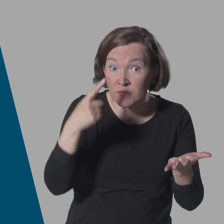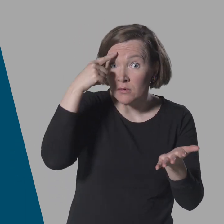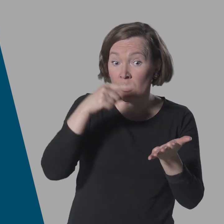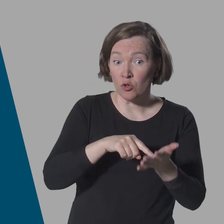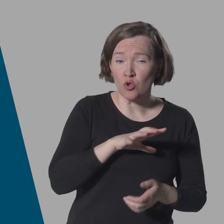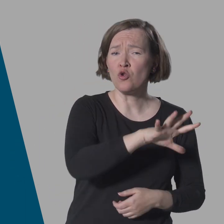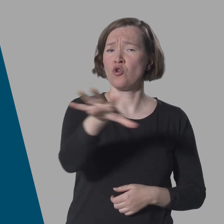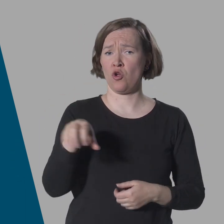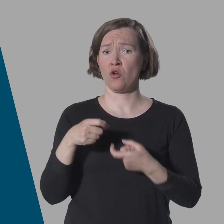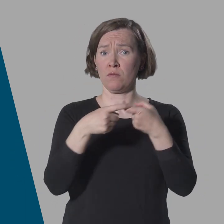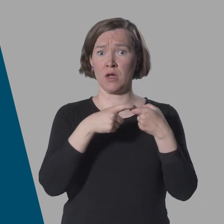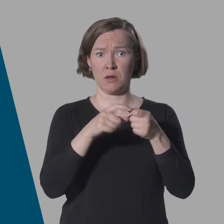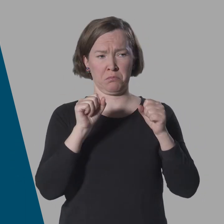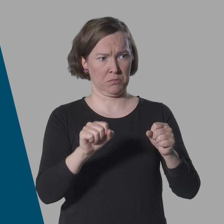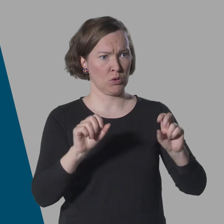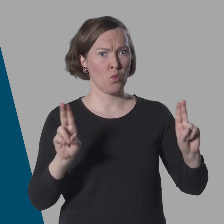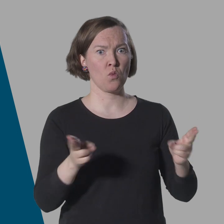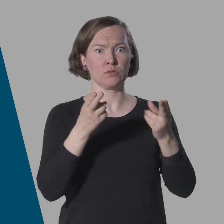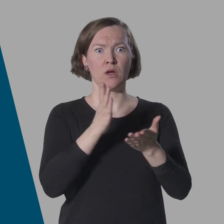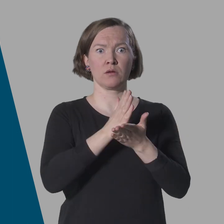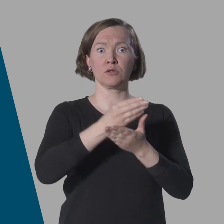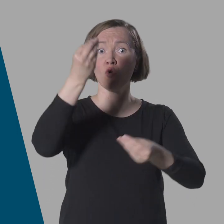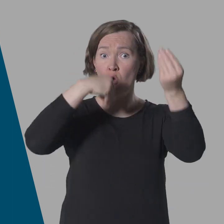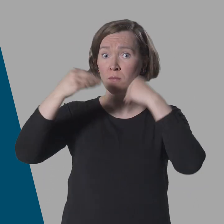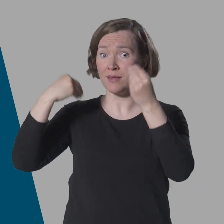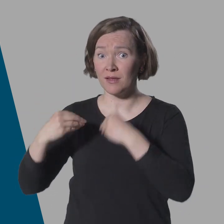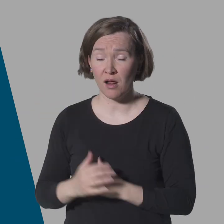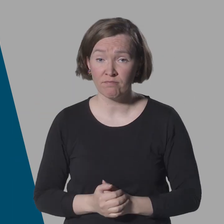jolloin koko perhe on uuden opettelun edessä.